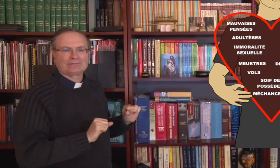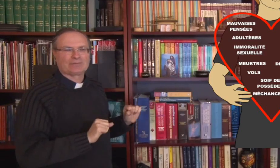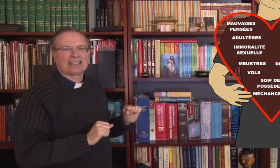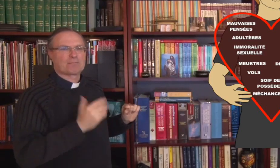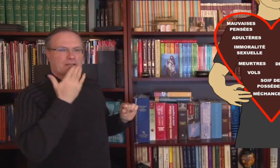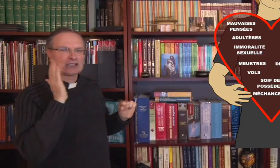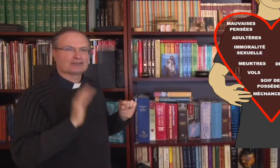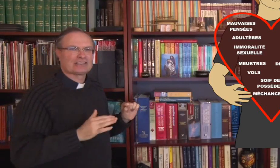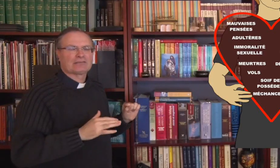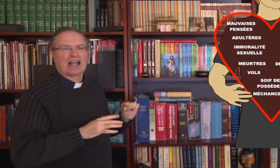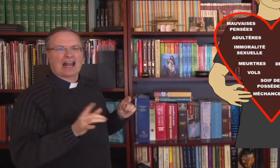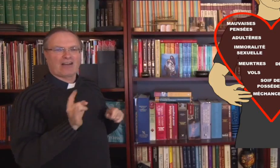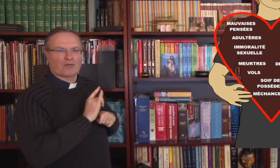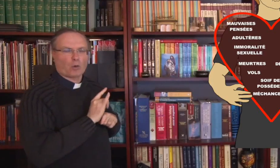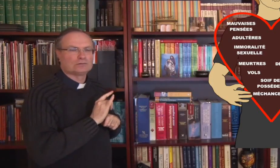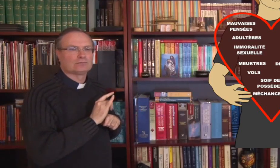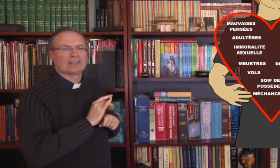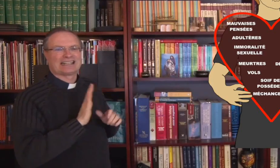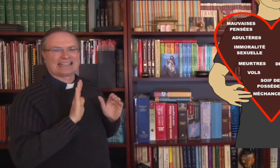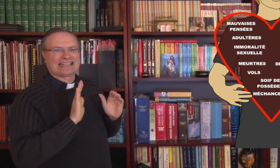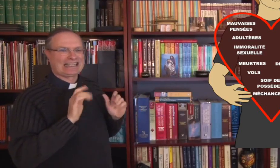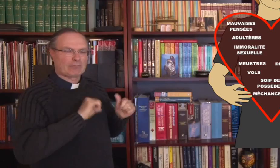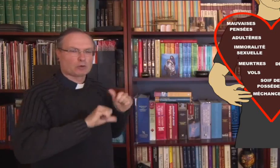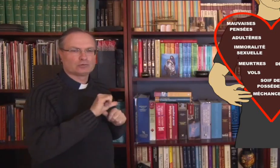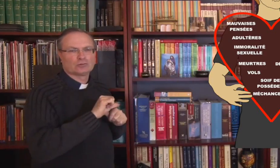les méchancetés, la fraude, la débauche,